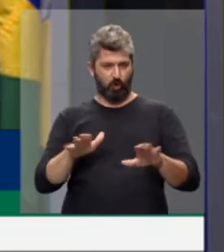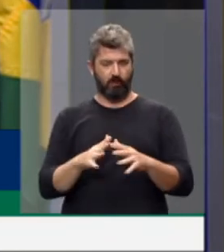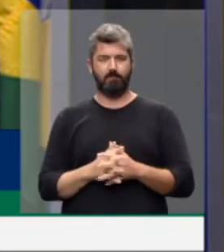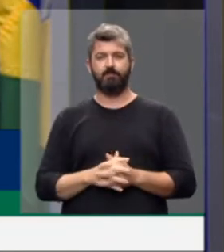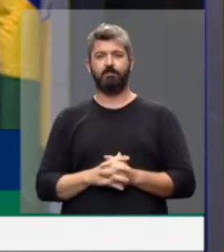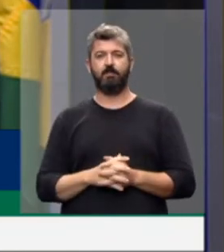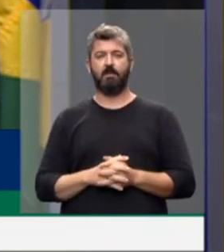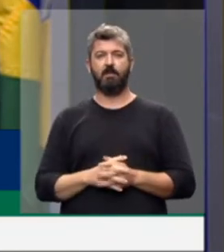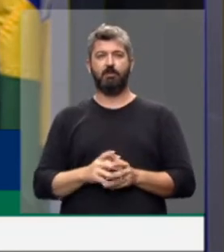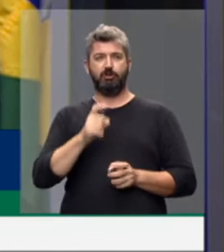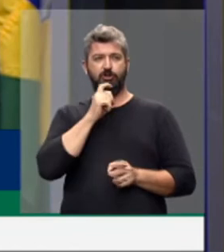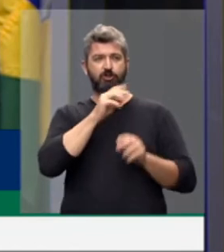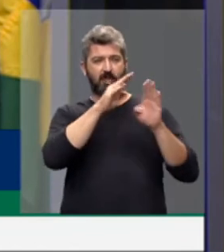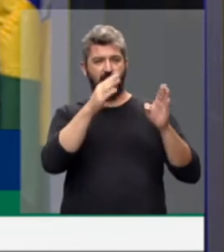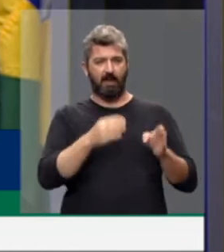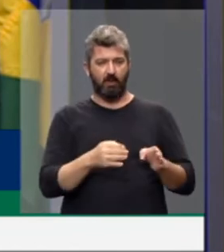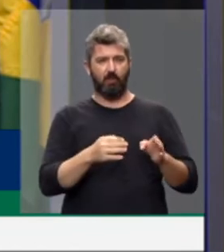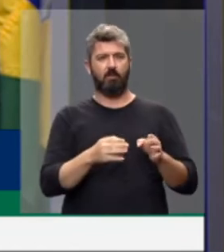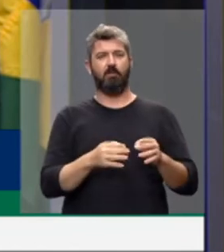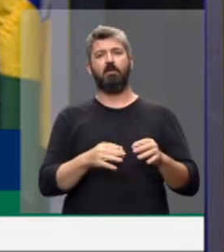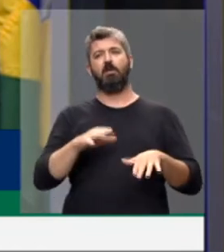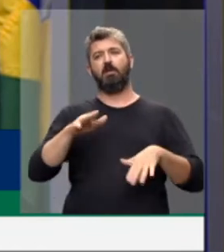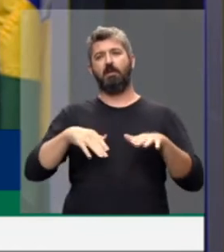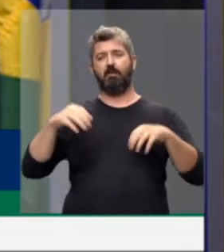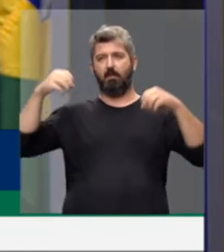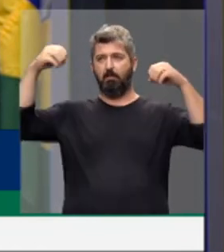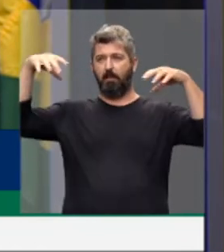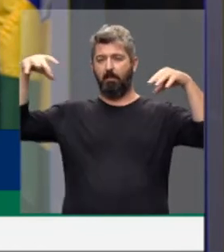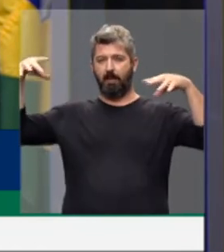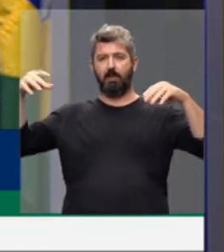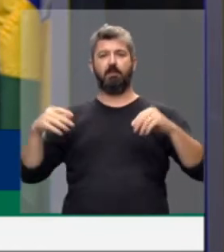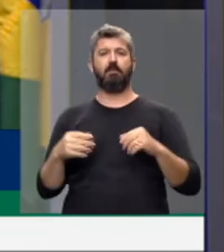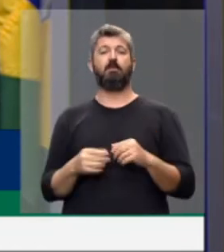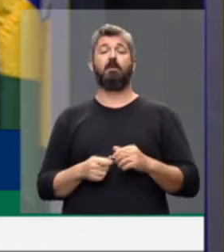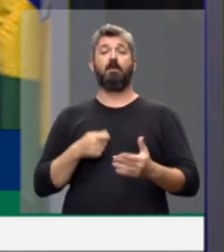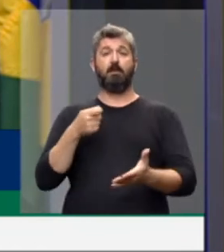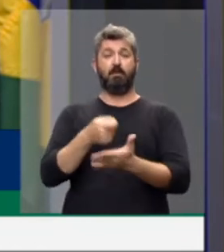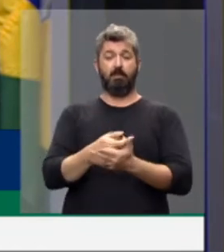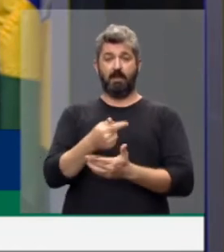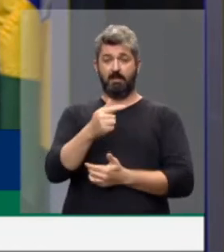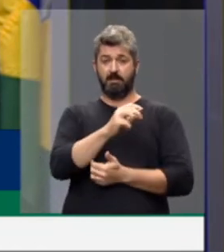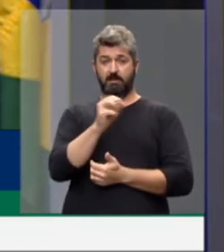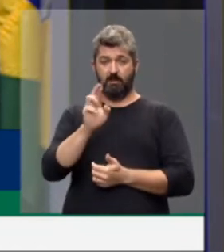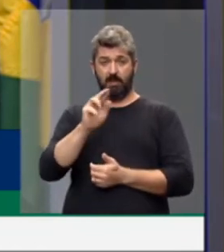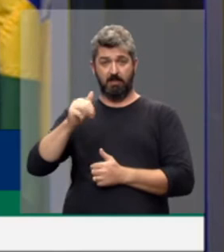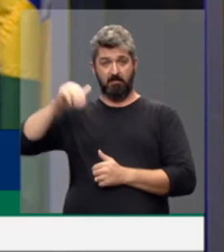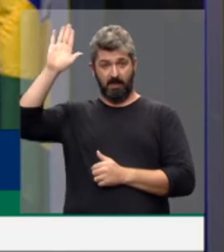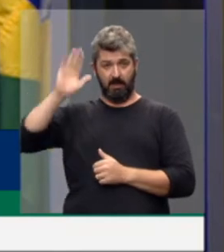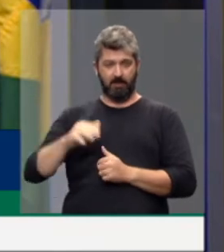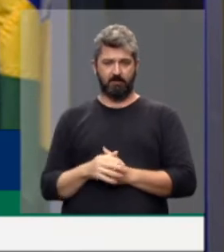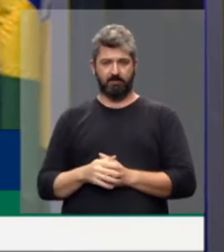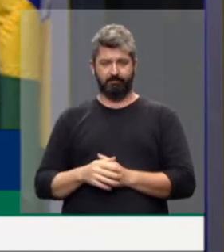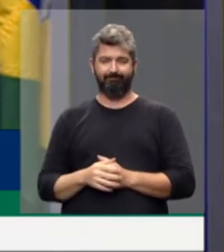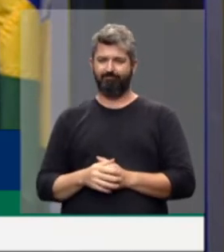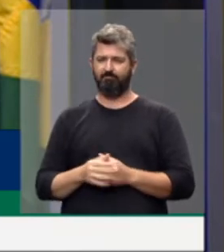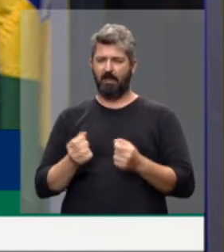UM CASAL E UMA CRIANÇA NÃO TEM AR-CONDICIONADO, TEM VENTILADOR EM CASA, UMA GENEDIERA, UM FREEZER E ALGUNS BICOS DE LUZ ESTÁ PAGANDO